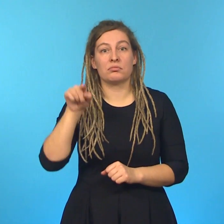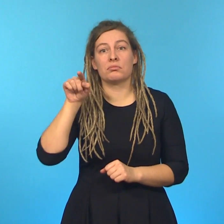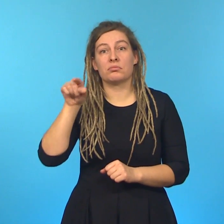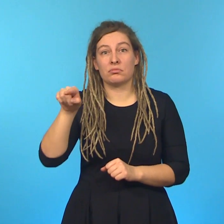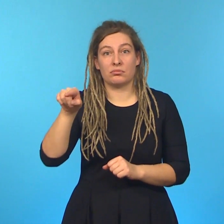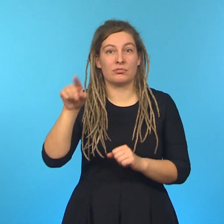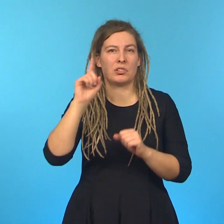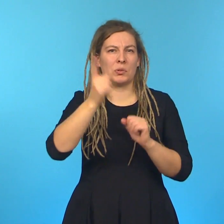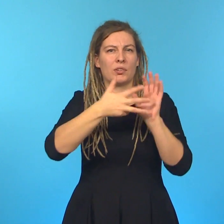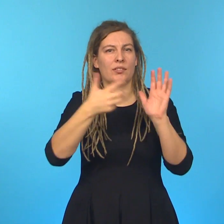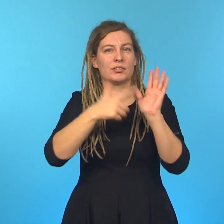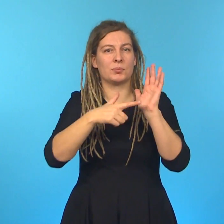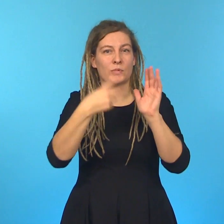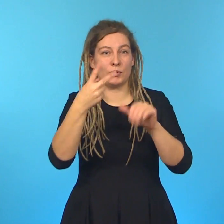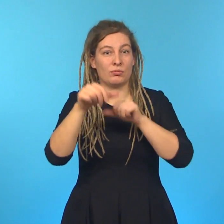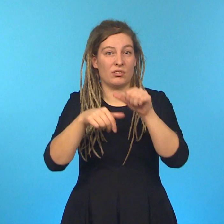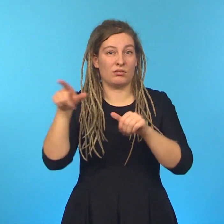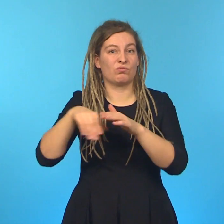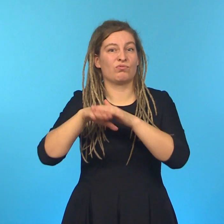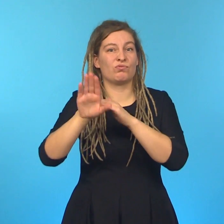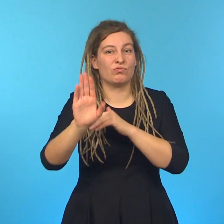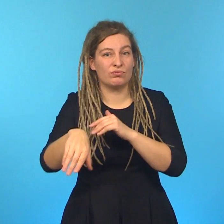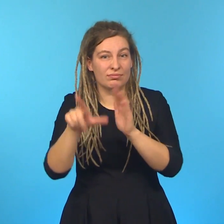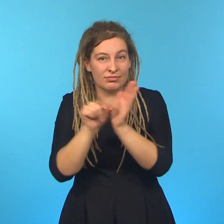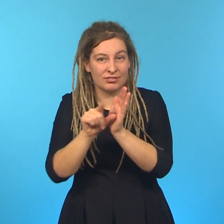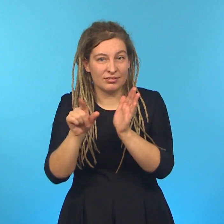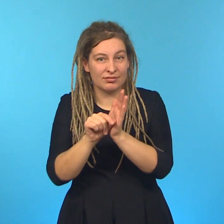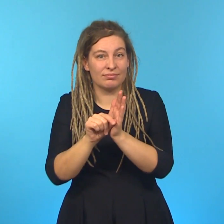Jam 1972 m. išėjus į pensiją,